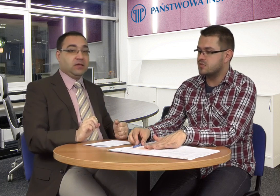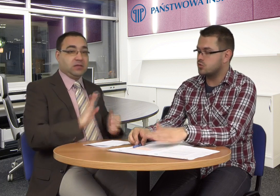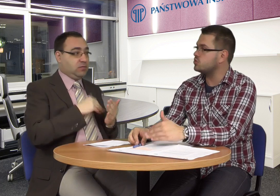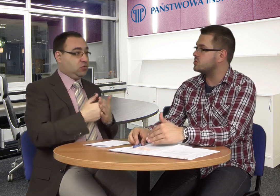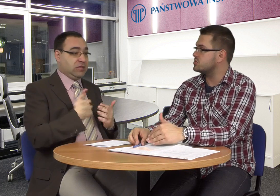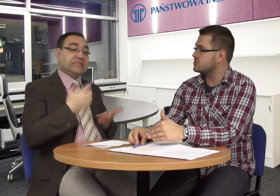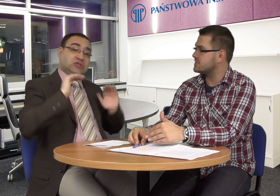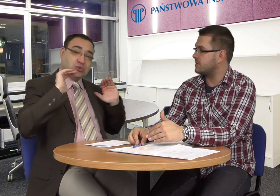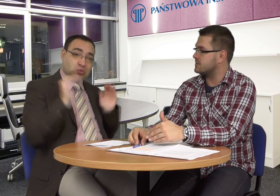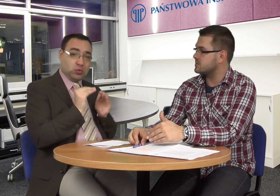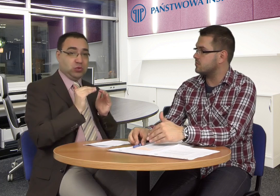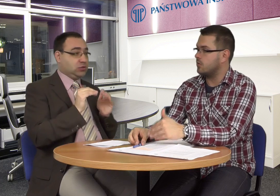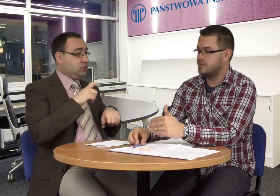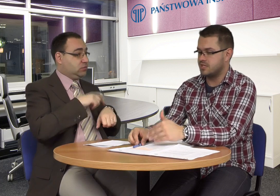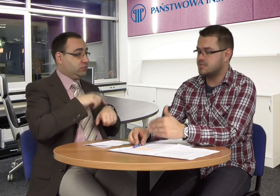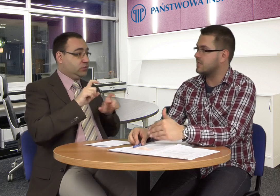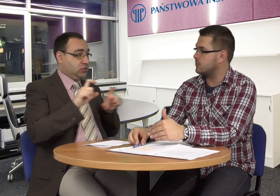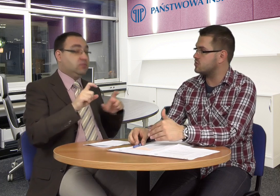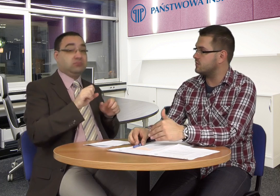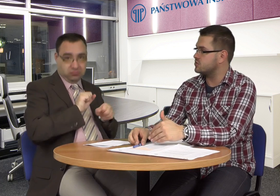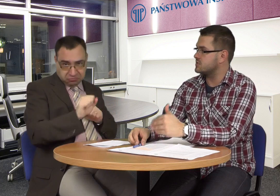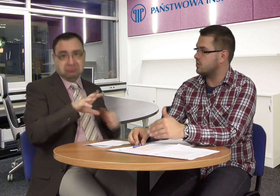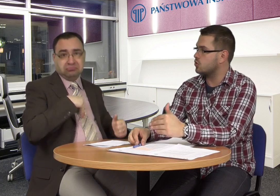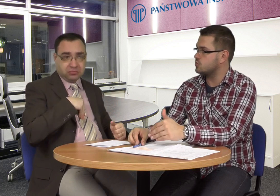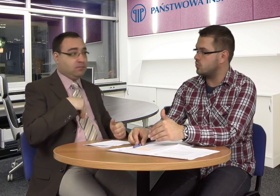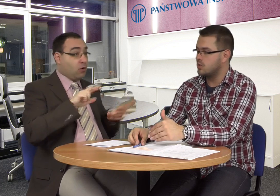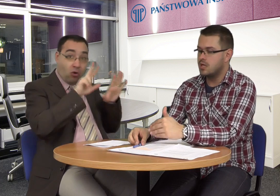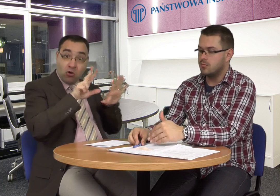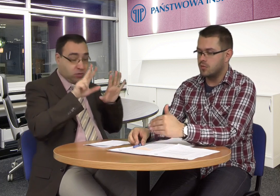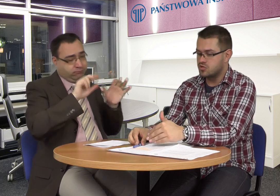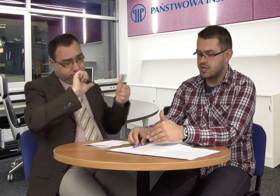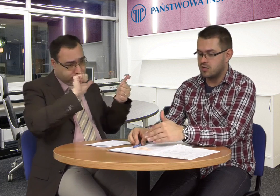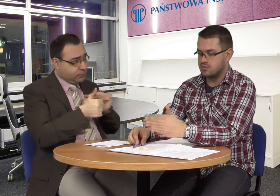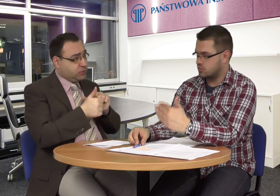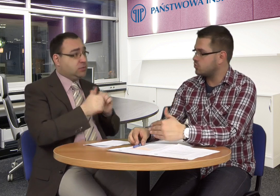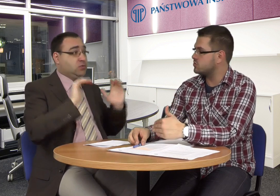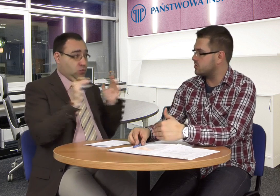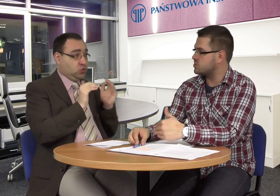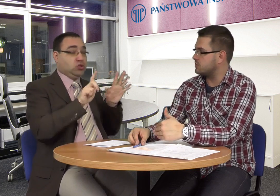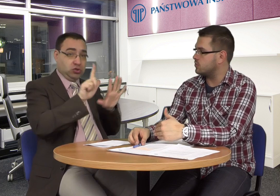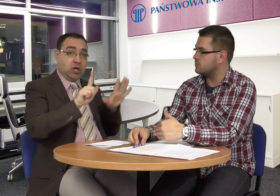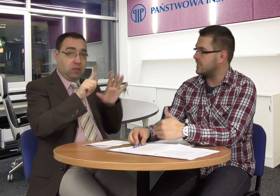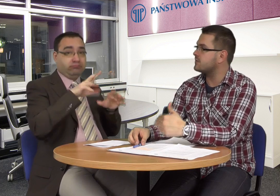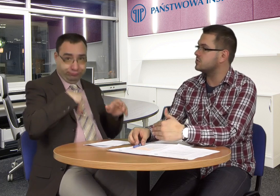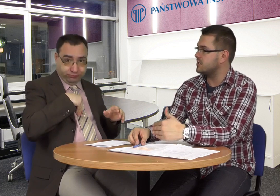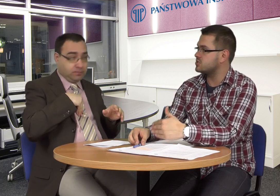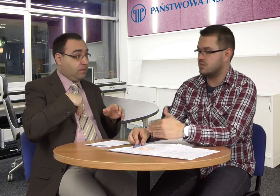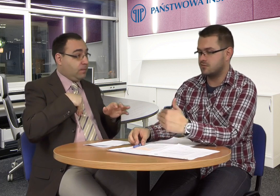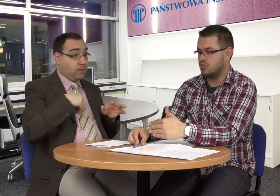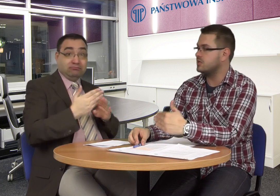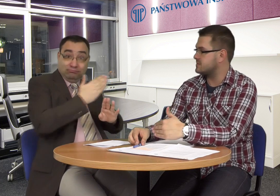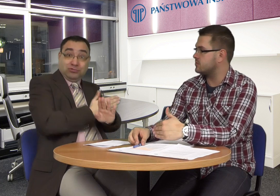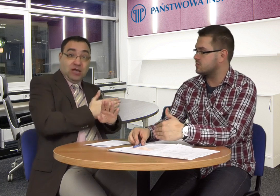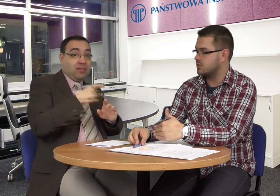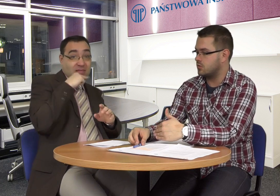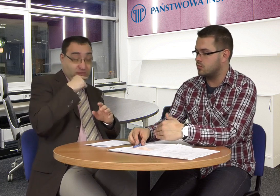Jeżeli chcemy skrócić czas pracy, bo obecnie jest taka możliwość, że z tych ośmiu można go skrócić do tych siedmiu, nawet jeszcze do lipca bieżącego roku.